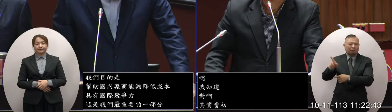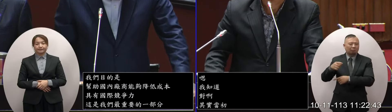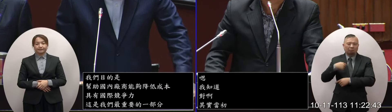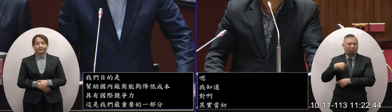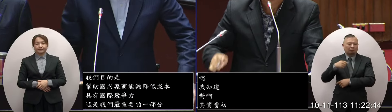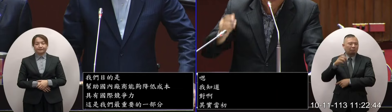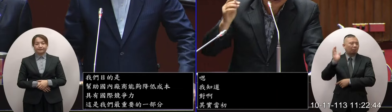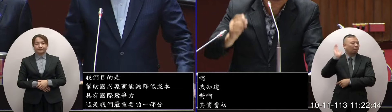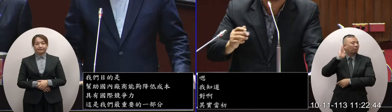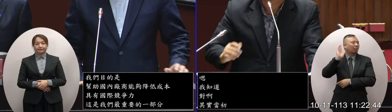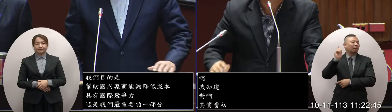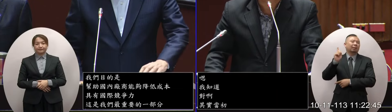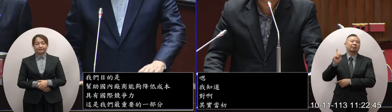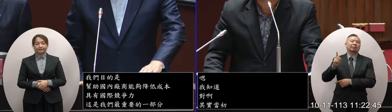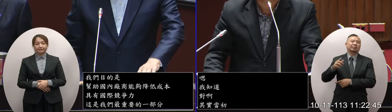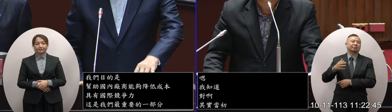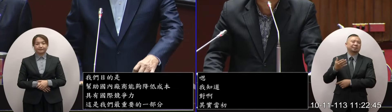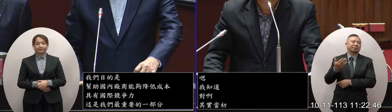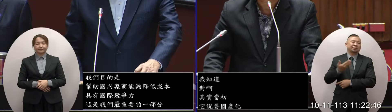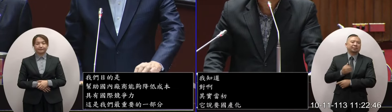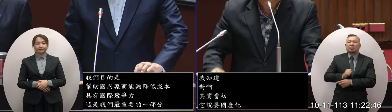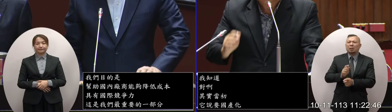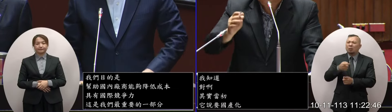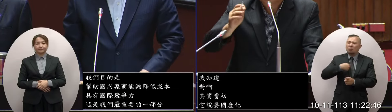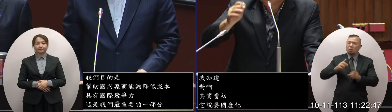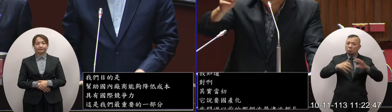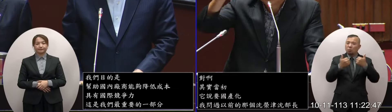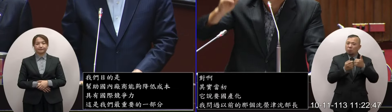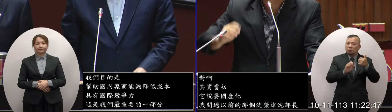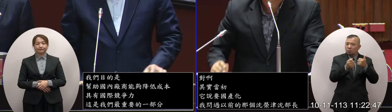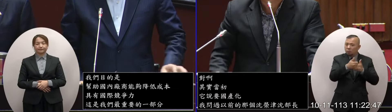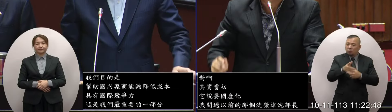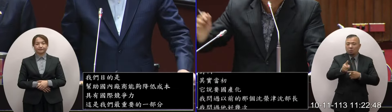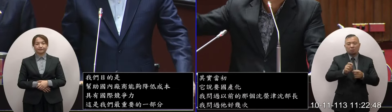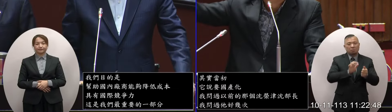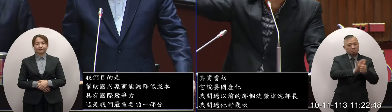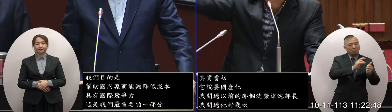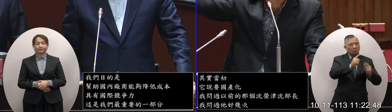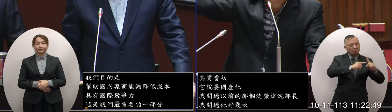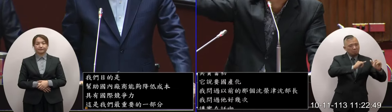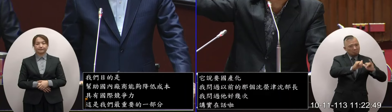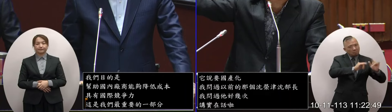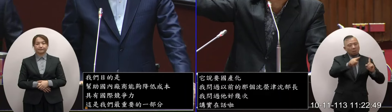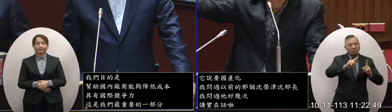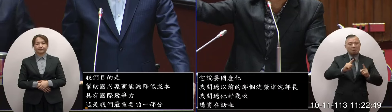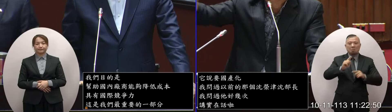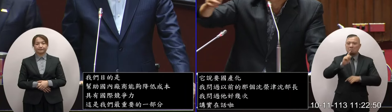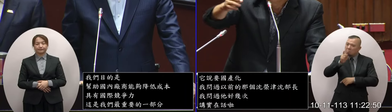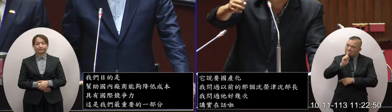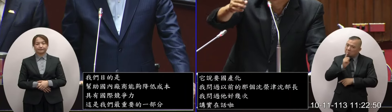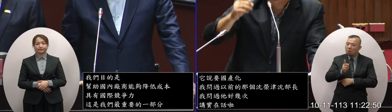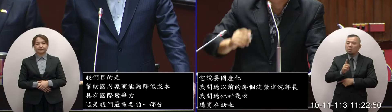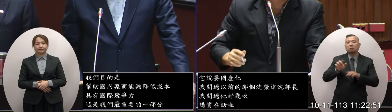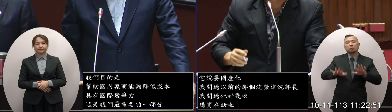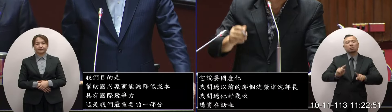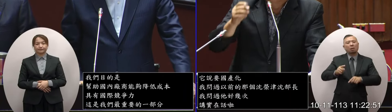國會議員就是要幫我們民眾發聲 為什麼現在電 你看漲了12.5 而且